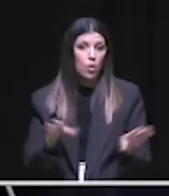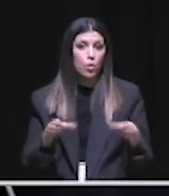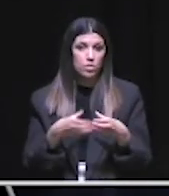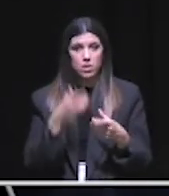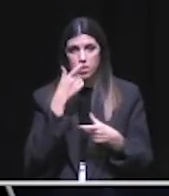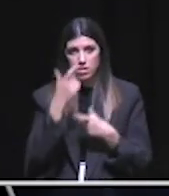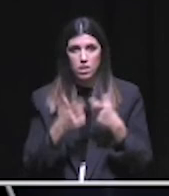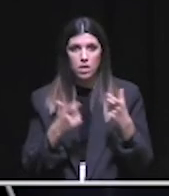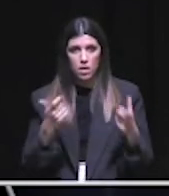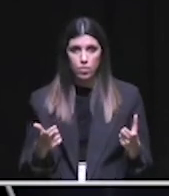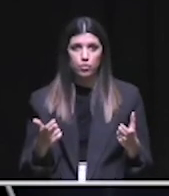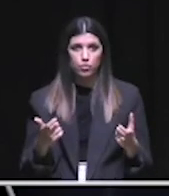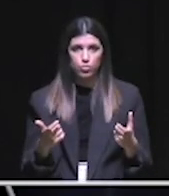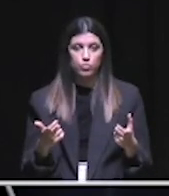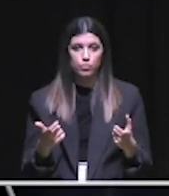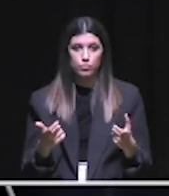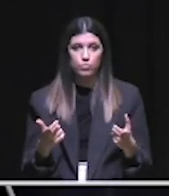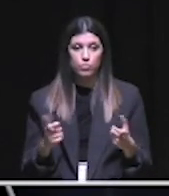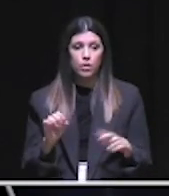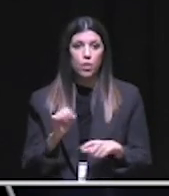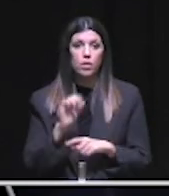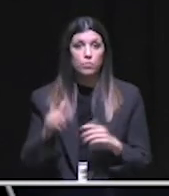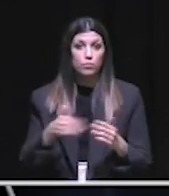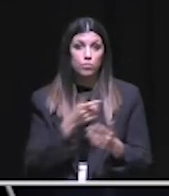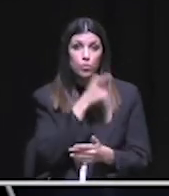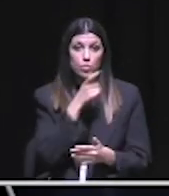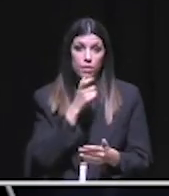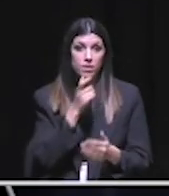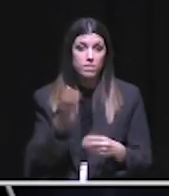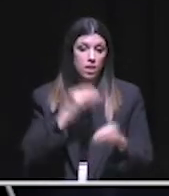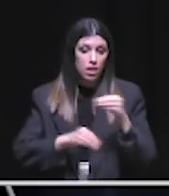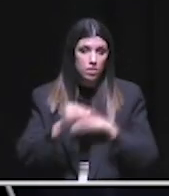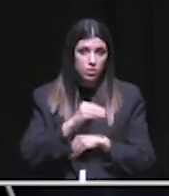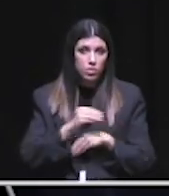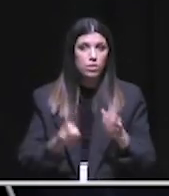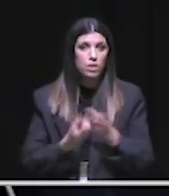Uma das promessas eleitorais de Carlos Moedas era a constituição de um Conselho de Cidadãos.